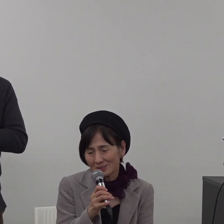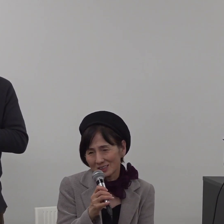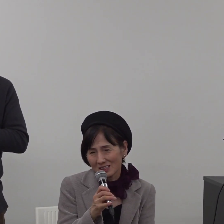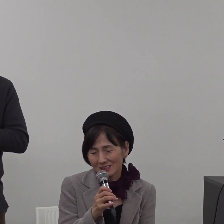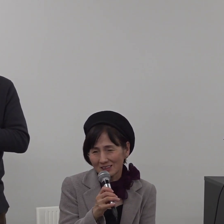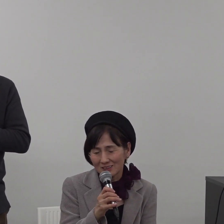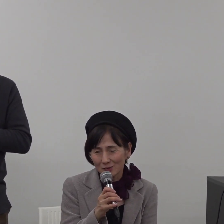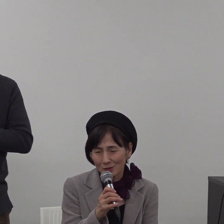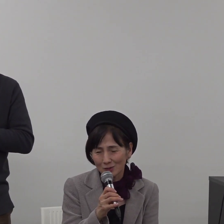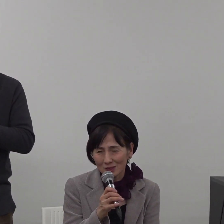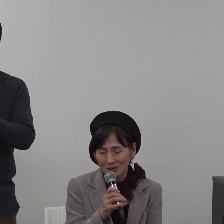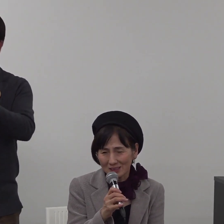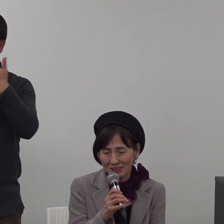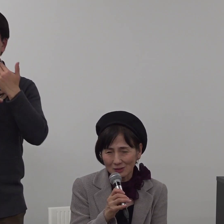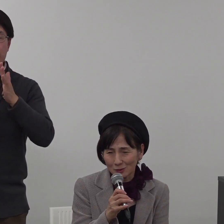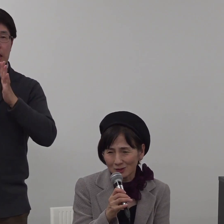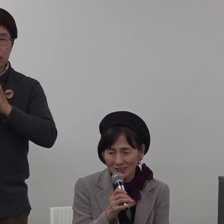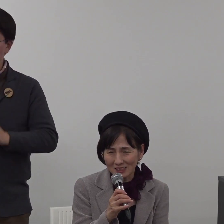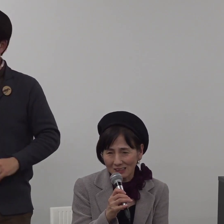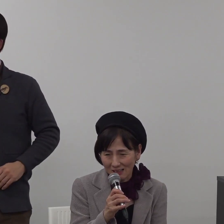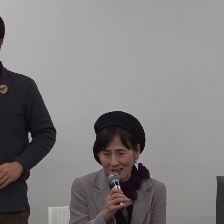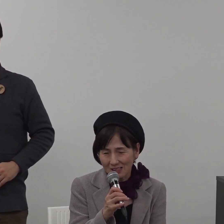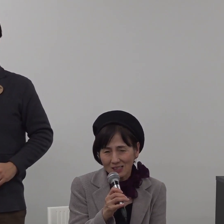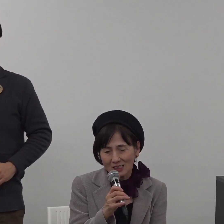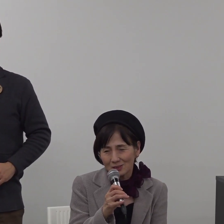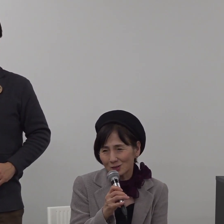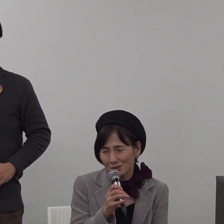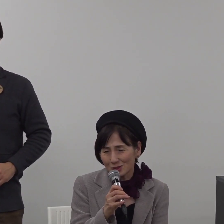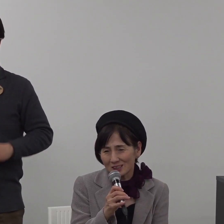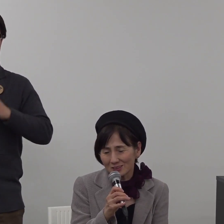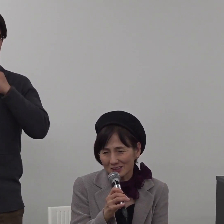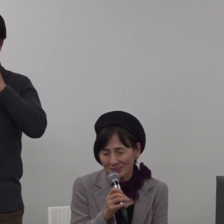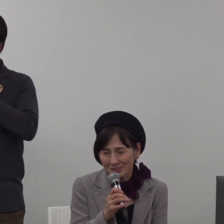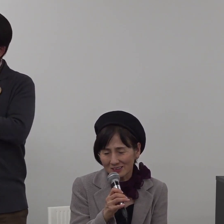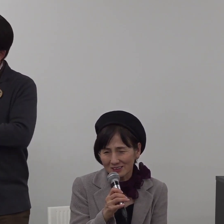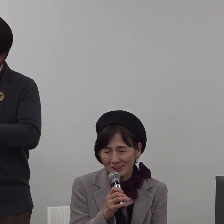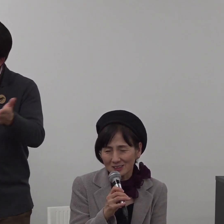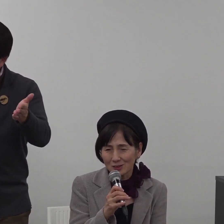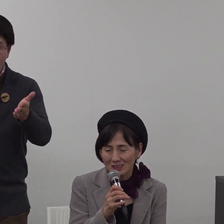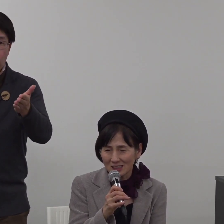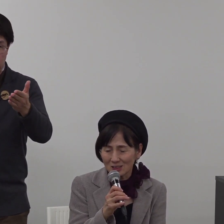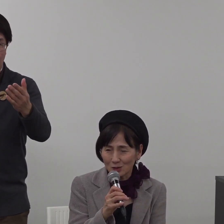後ろに立っている男の人にその運転手さんがどうぞ次の人って言ったときに